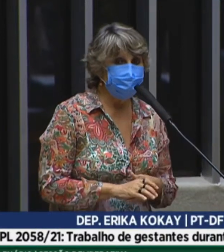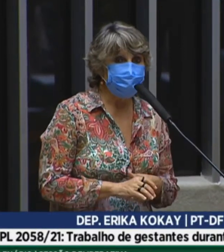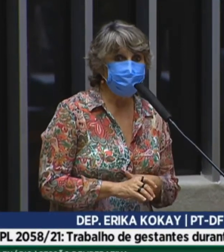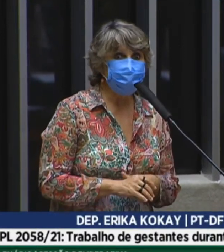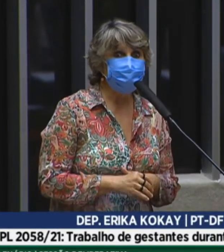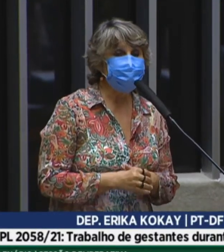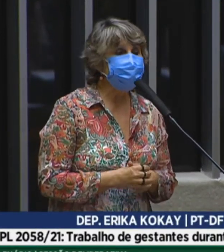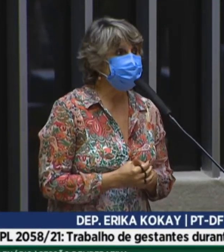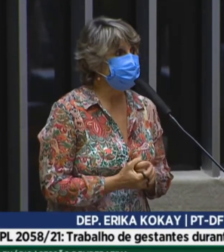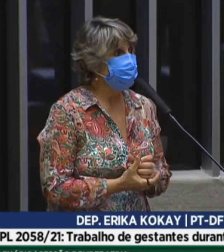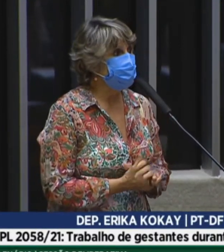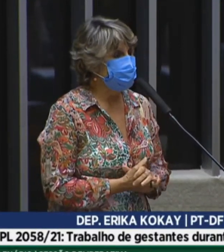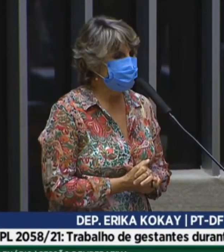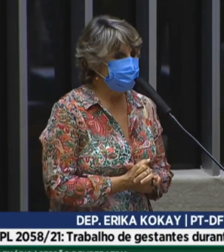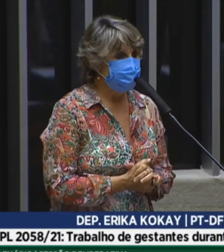APROFUNDANDO NAS SUAS TINTAS CRUÉIS DIGO ISSO PORQUE JÁ